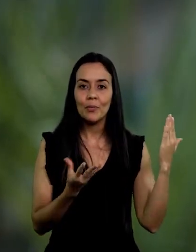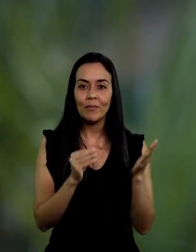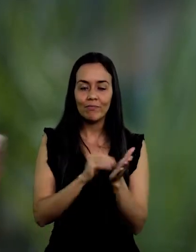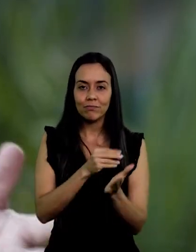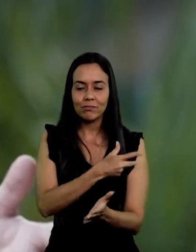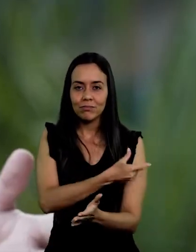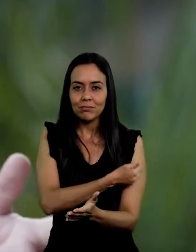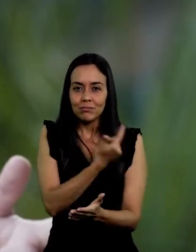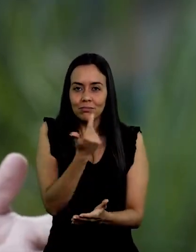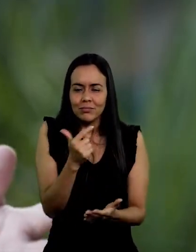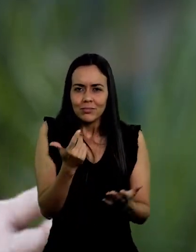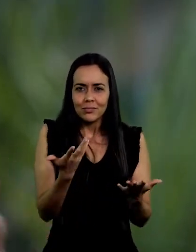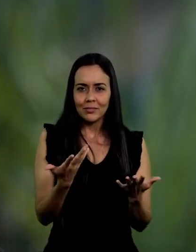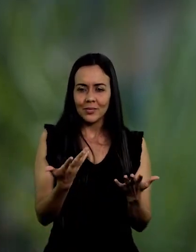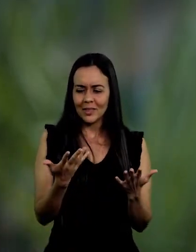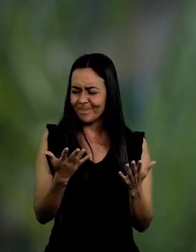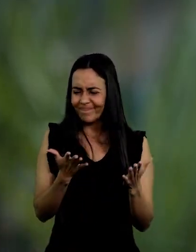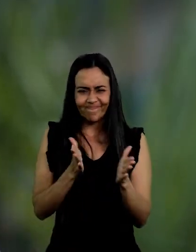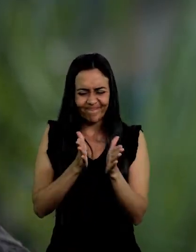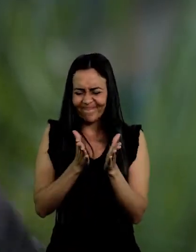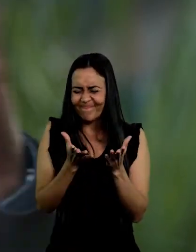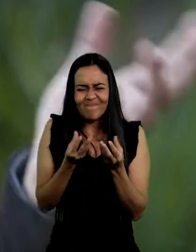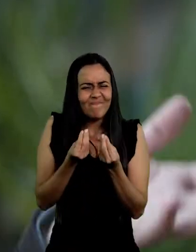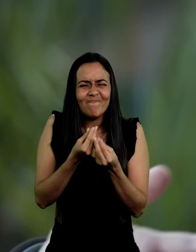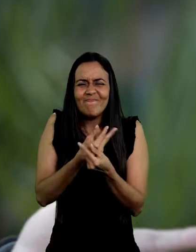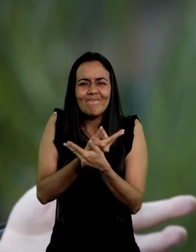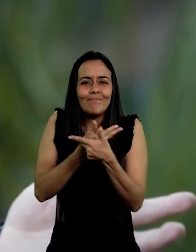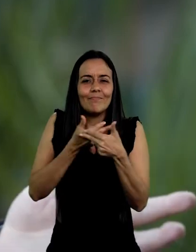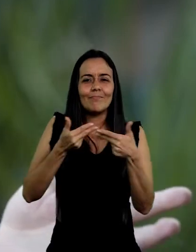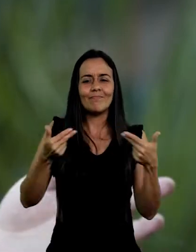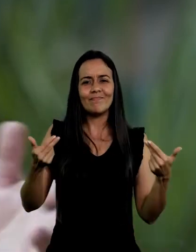Esse é só um exemplo, mas tem tantas outras notícias ruins,